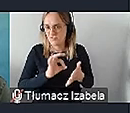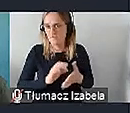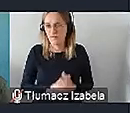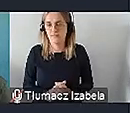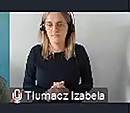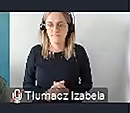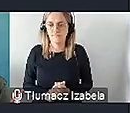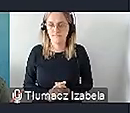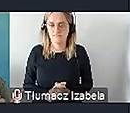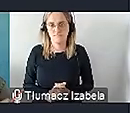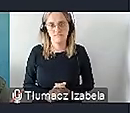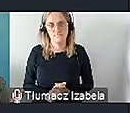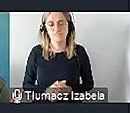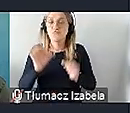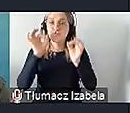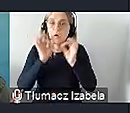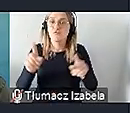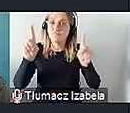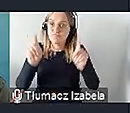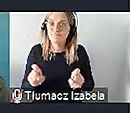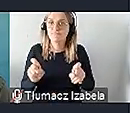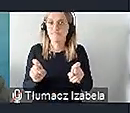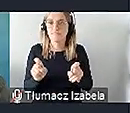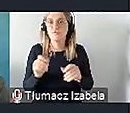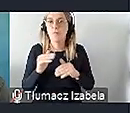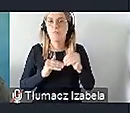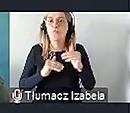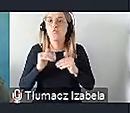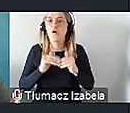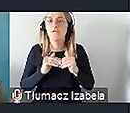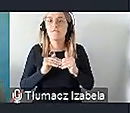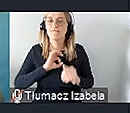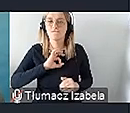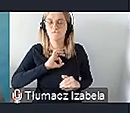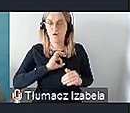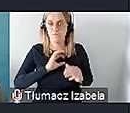dobrze byłoby zacząć od tego, żeby zbudować sobie jakiś taki własny bank ikon.